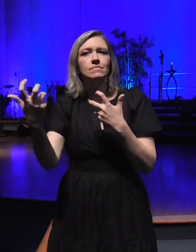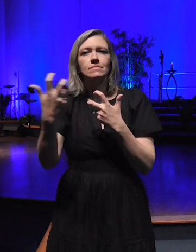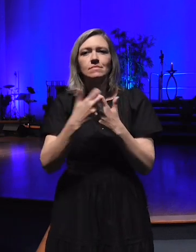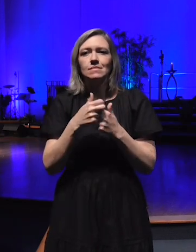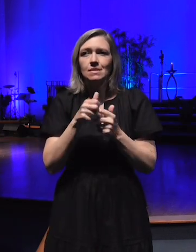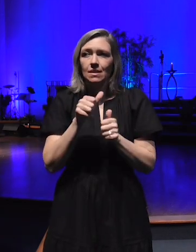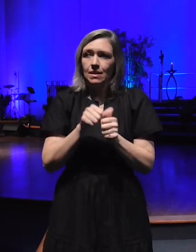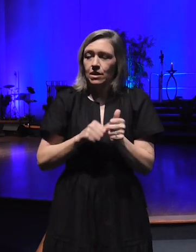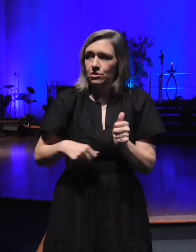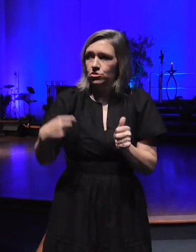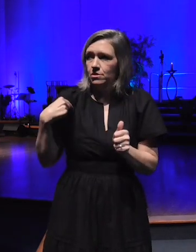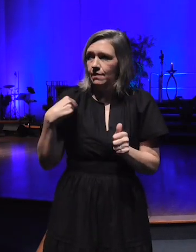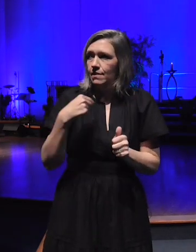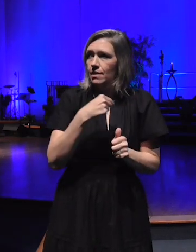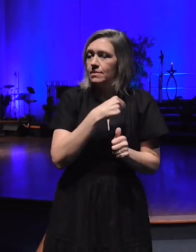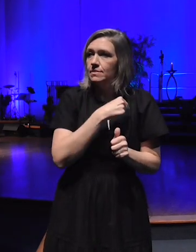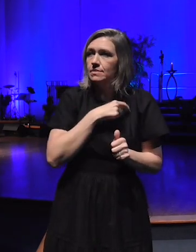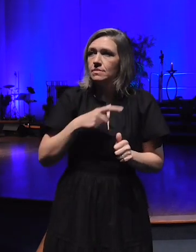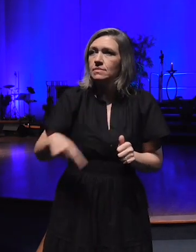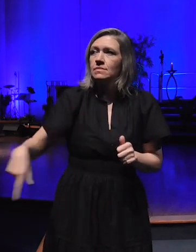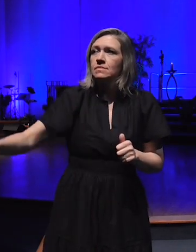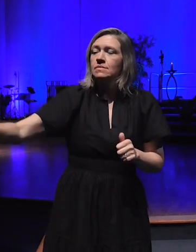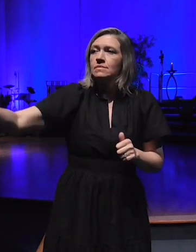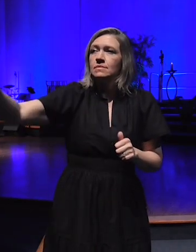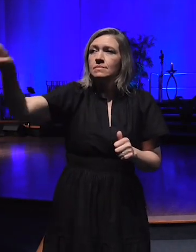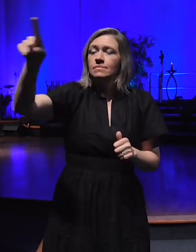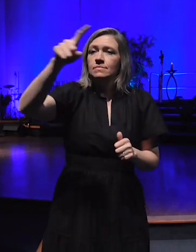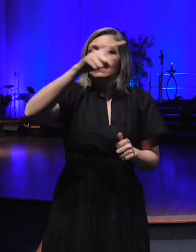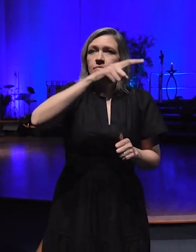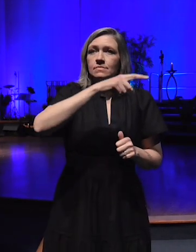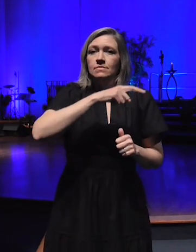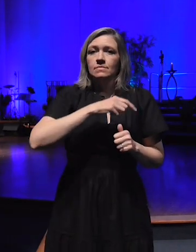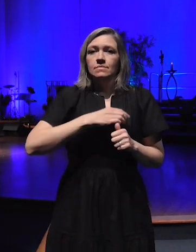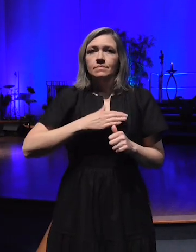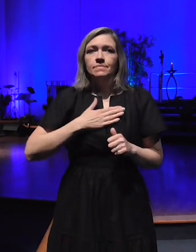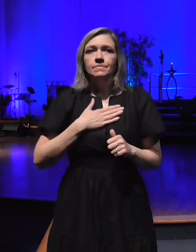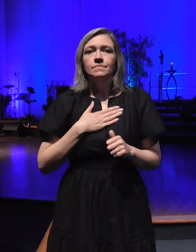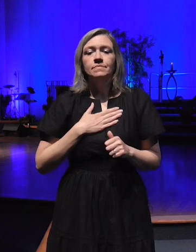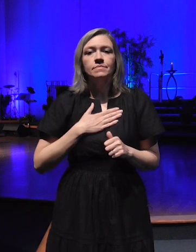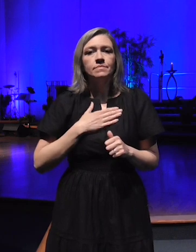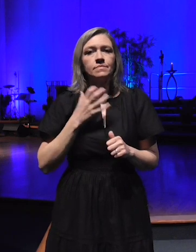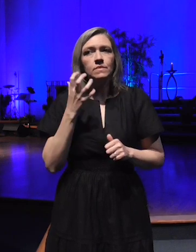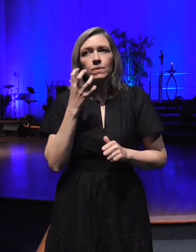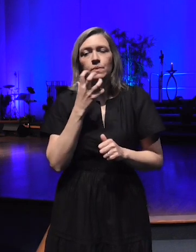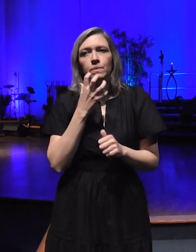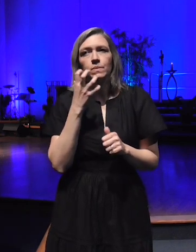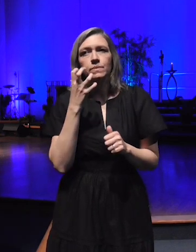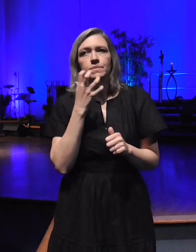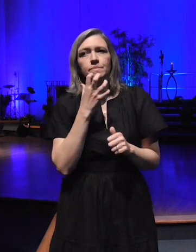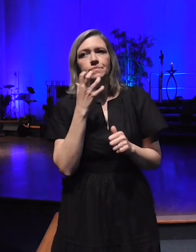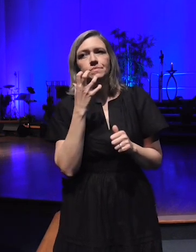nosotros, oh es